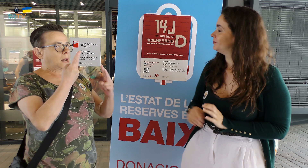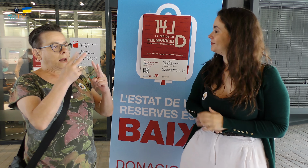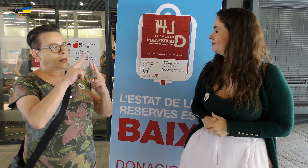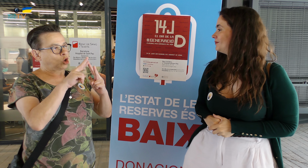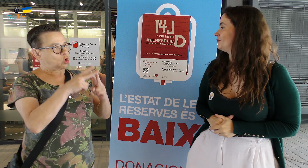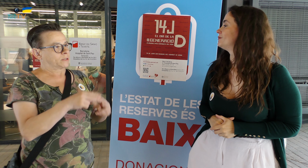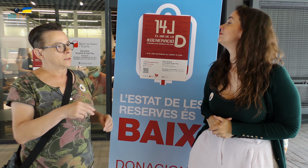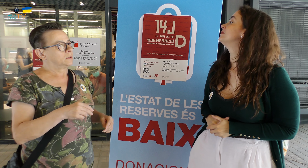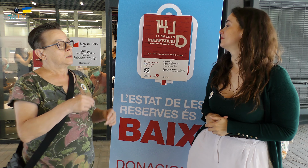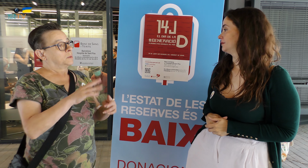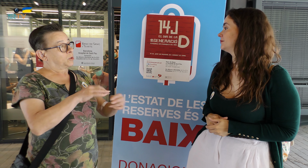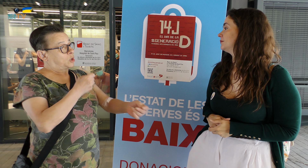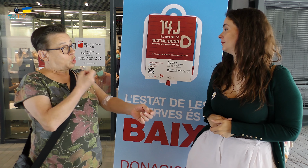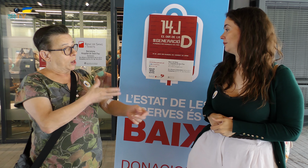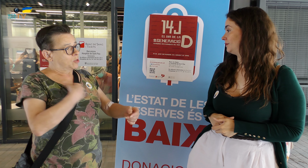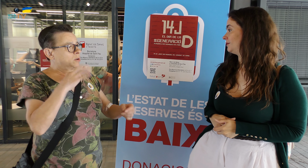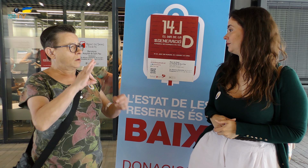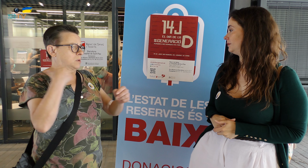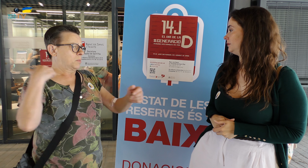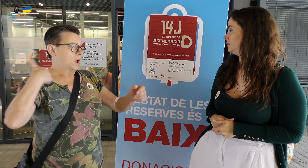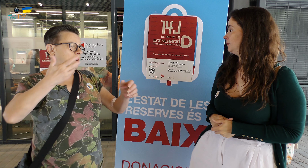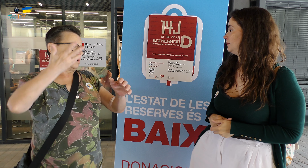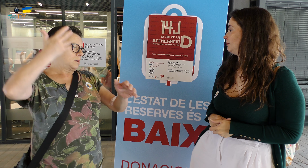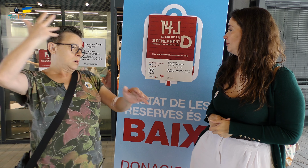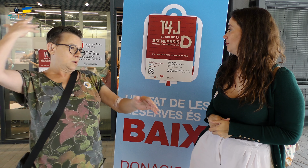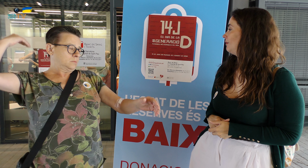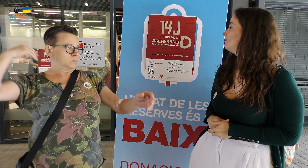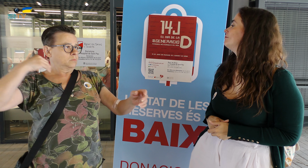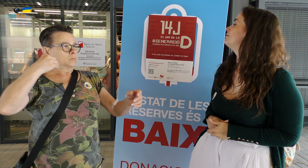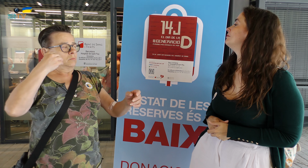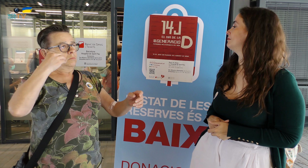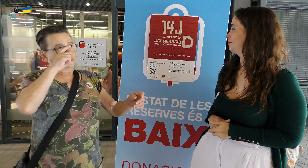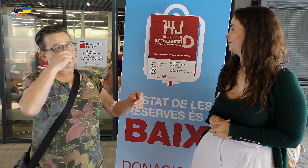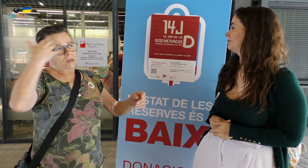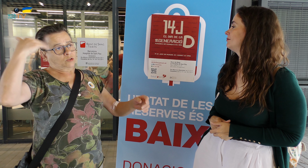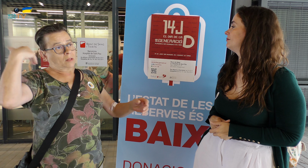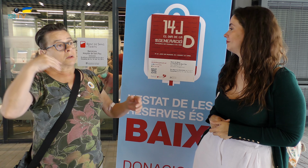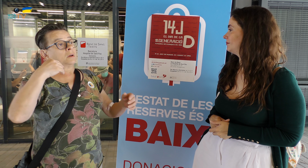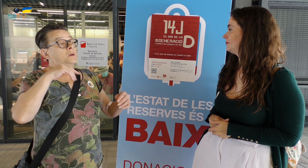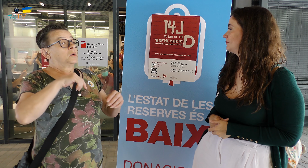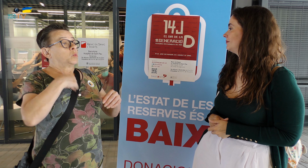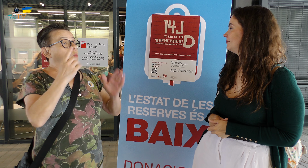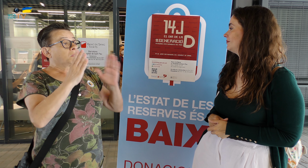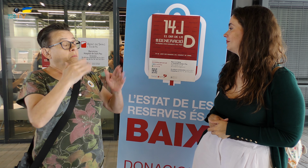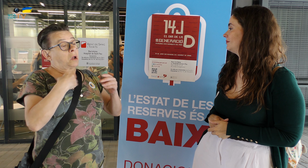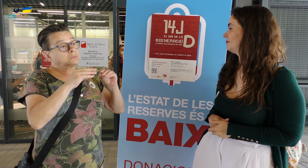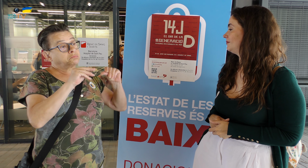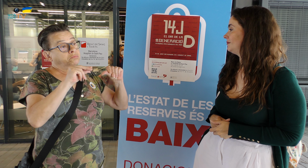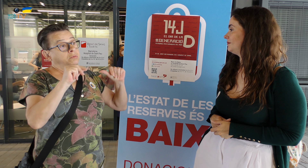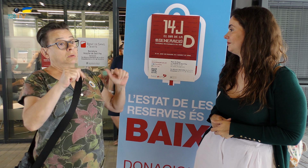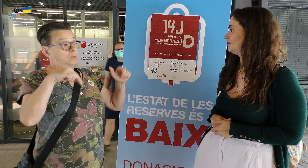Una mica per les dues coses. Perquè soc donant des de fa anys i tot i que feia temps que no donava,